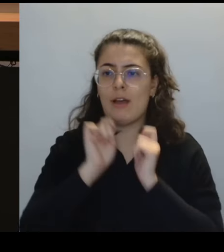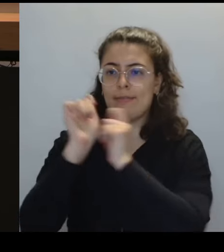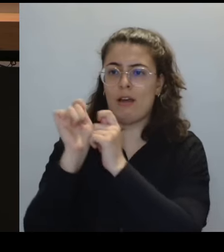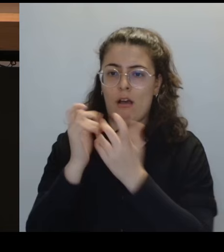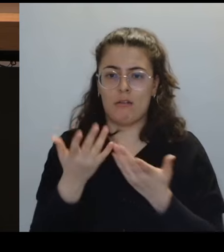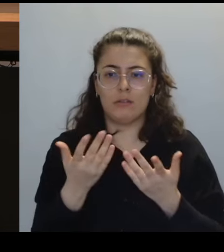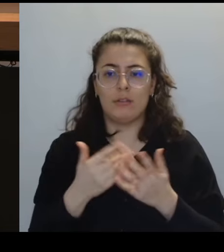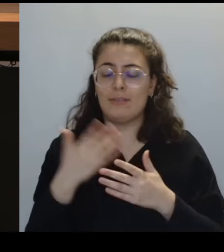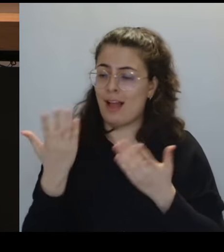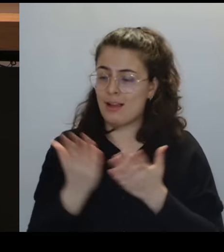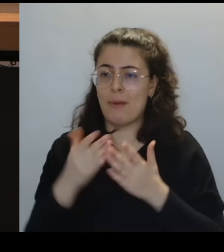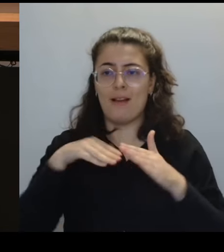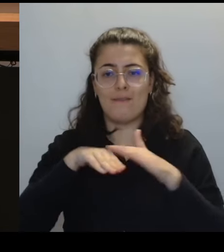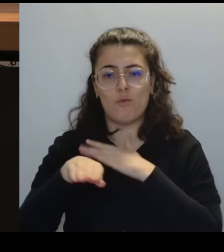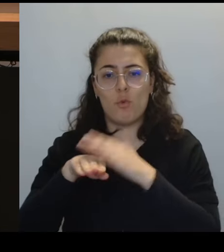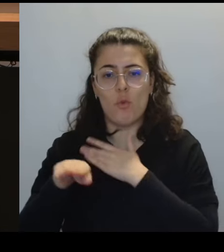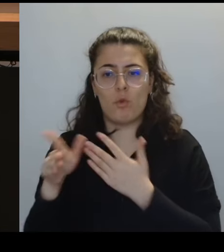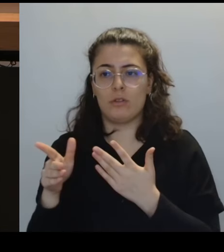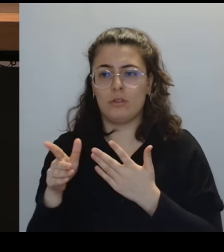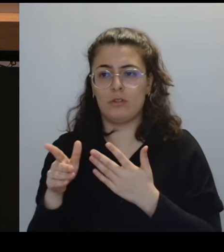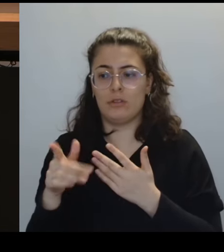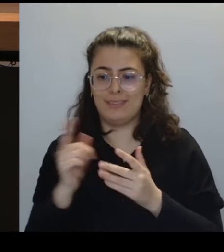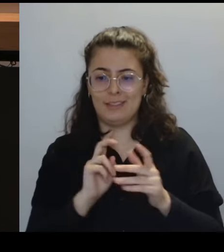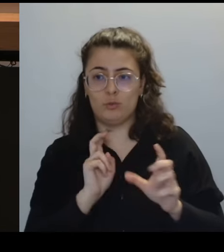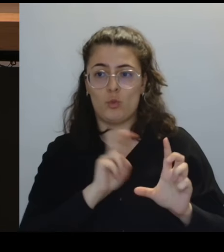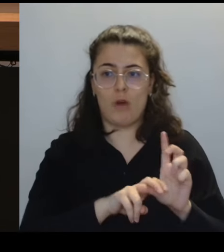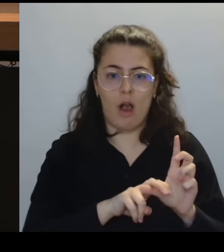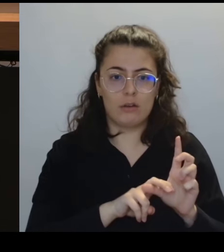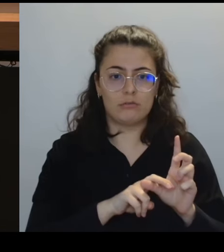eingebracht, weil die derzeitige Regelung die Menschen von